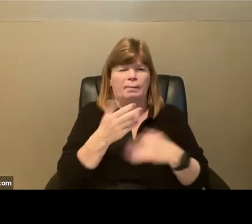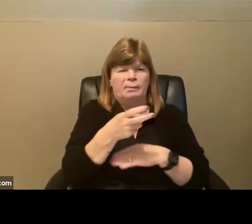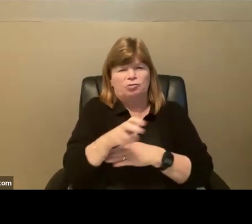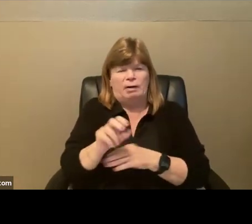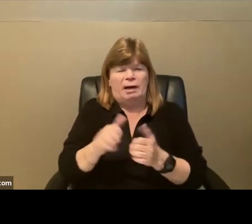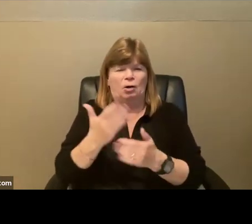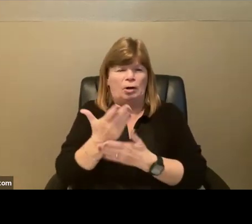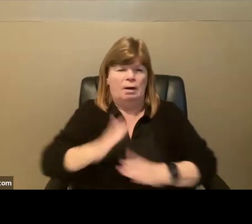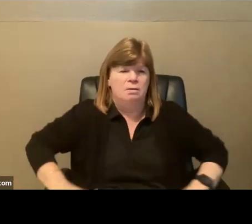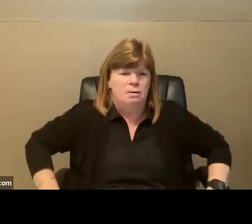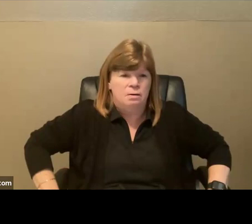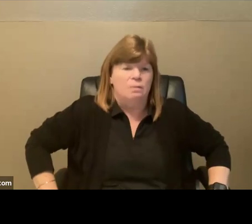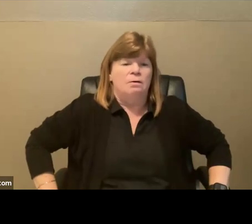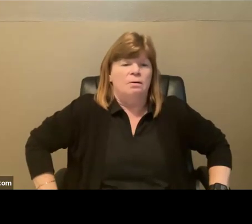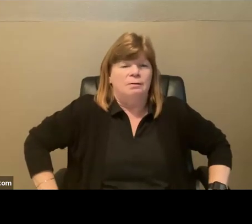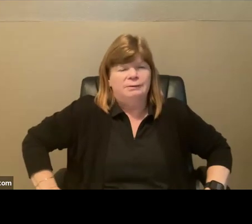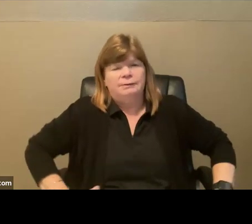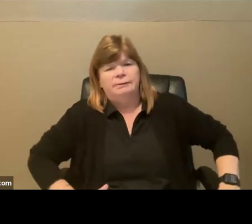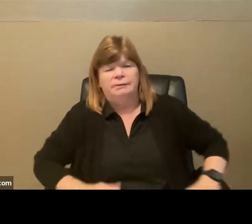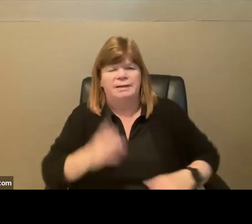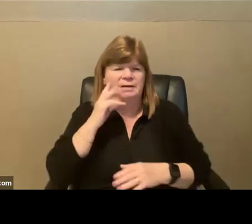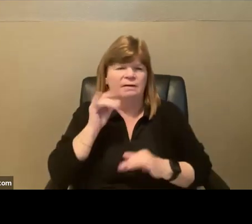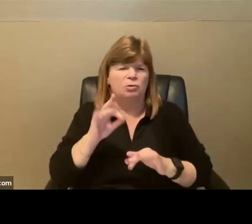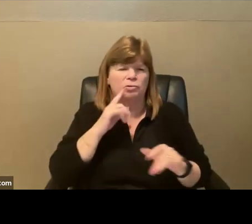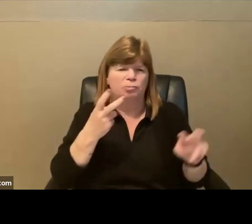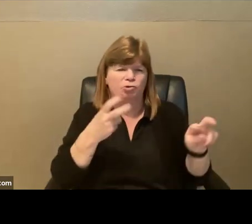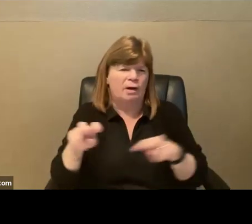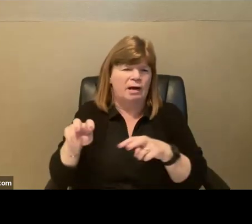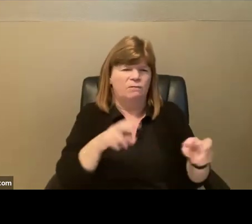mano hacia abajo, mira si hay algunos dispositivos de transferencia que puedas conseguir.